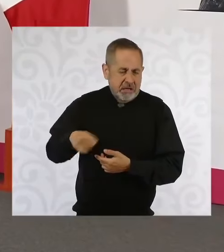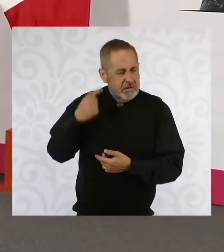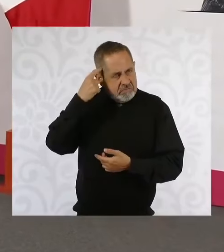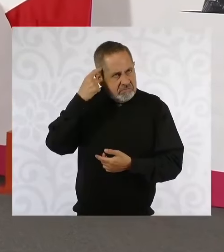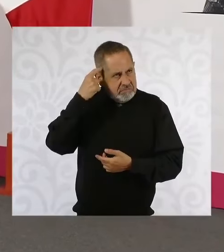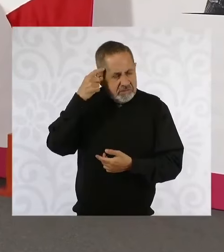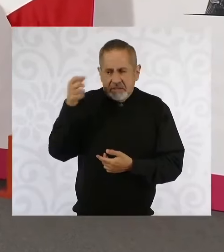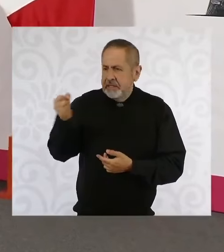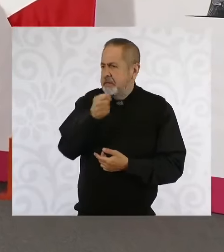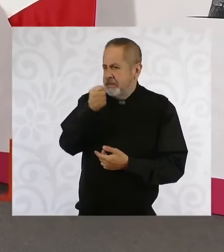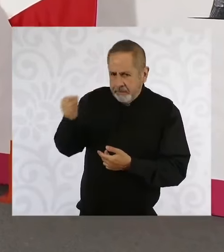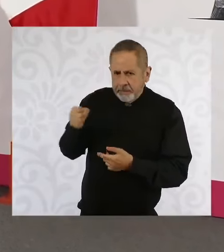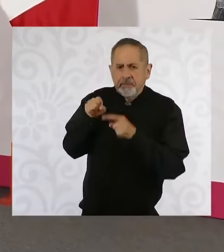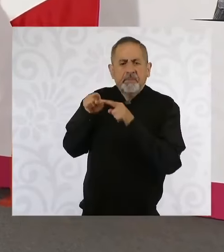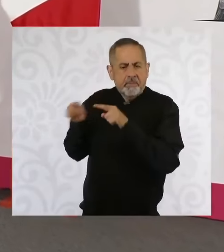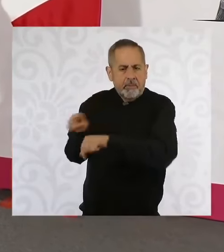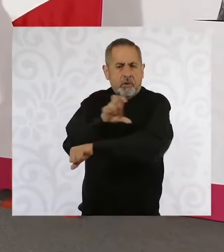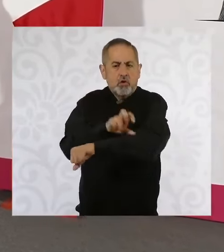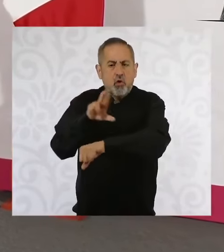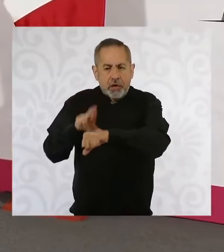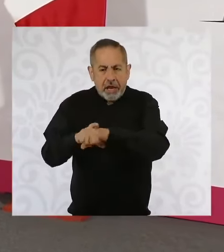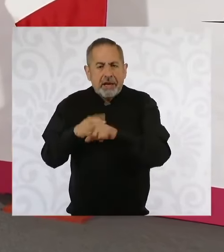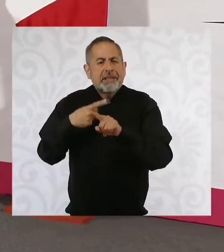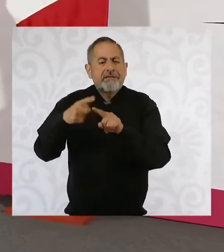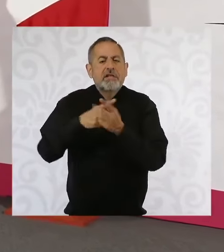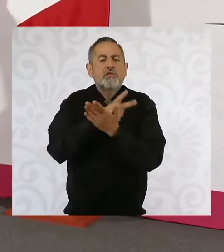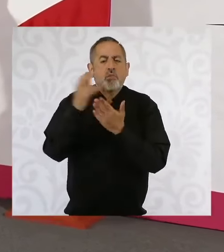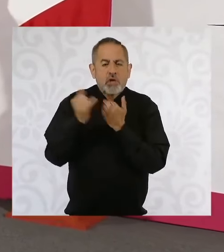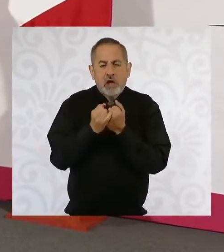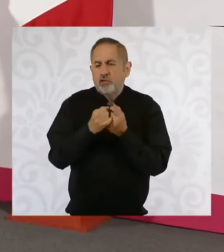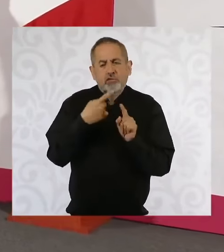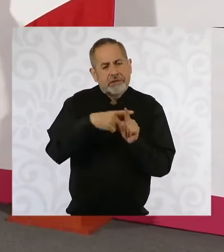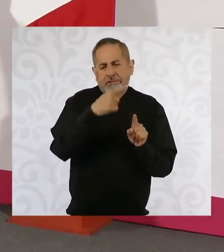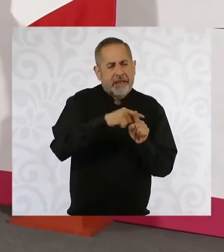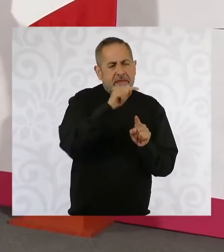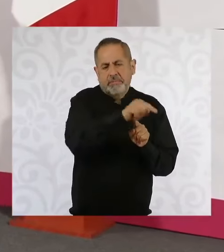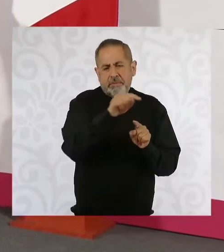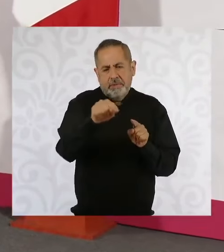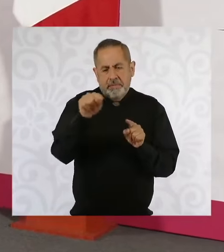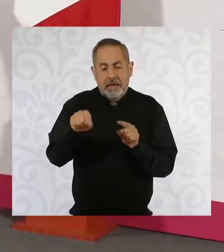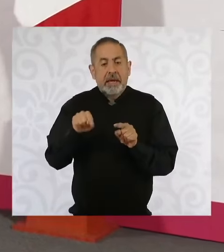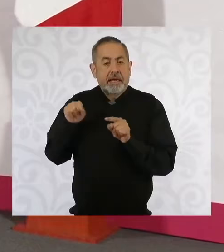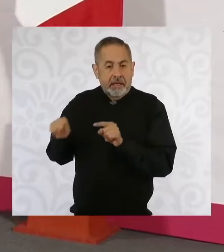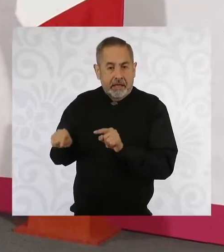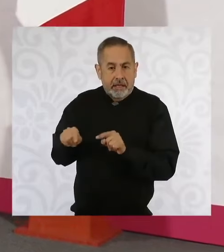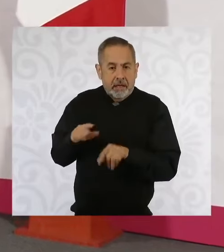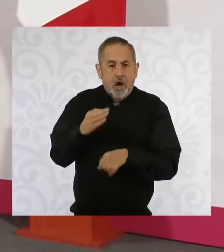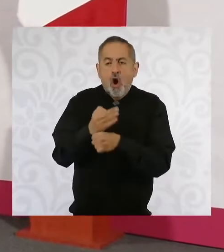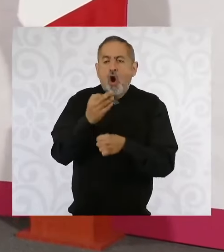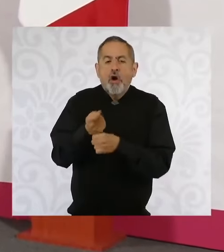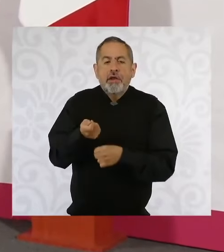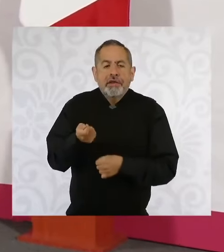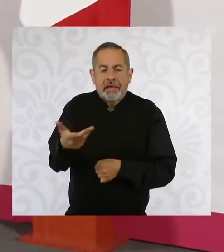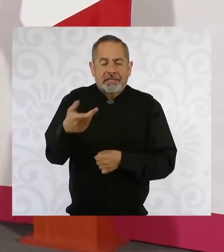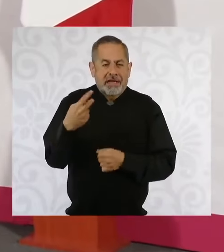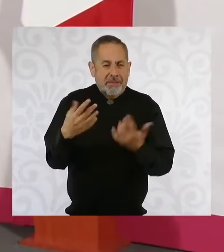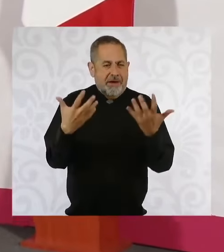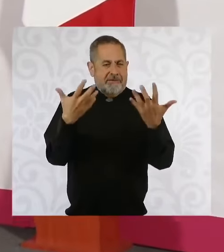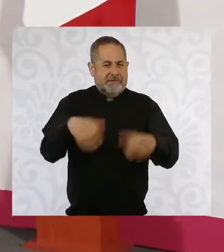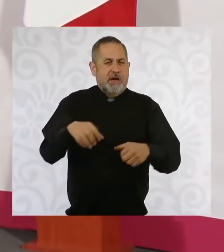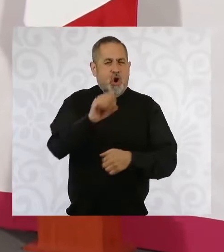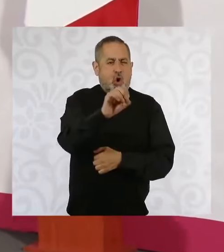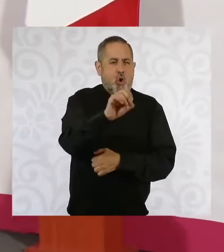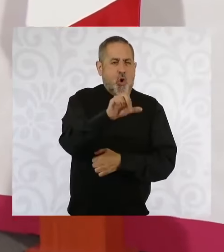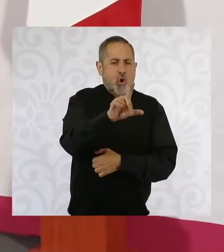que coordinar varios proyectos Uno de ellos es ya le llamamos armadora o línea porque el objetivo no